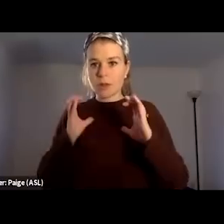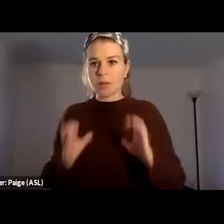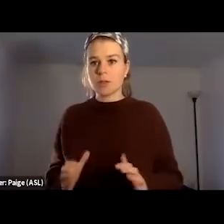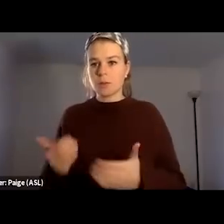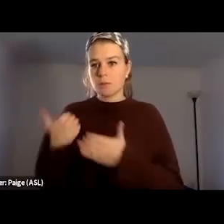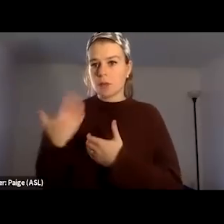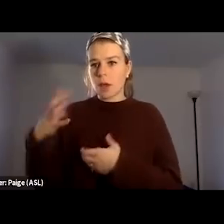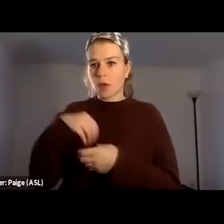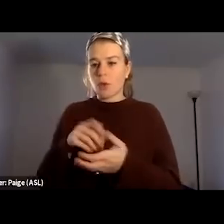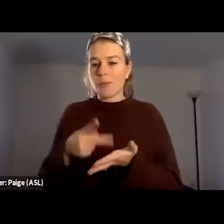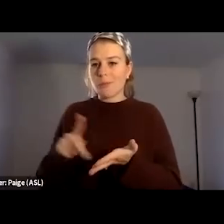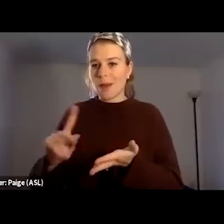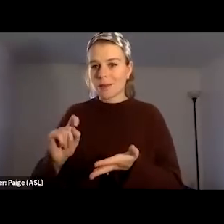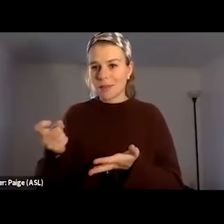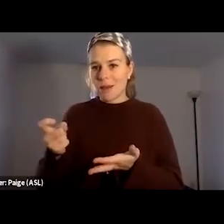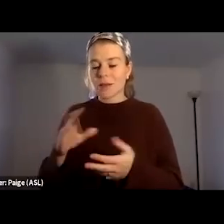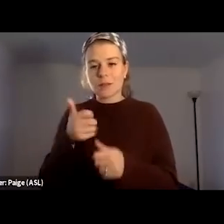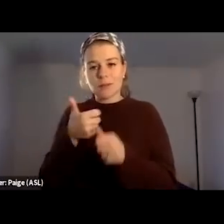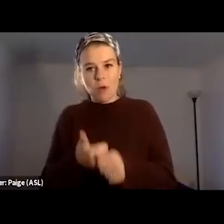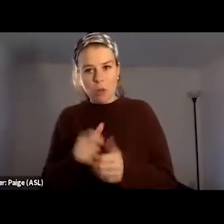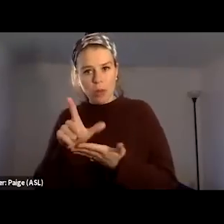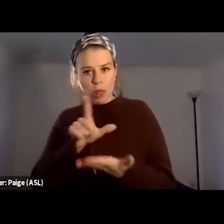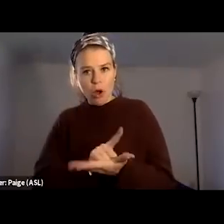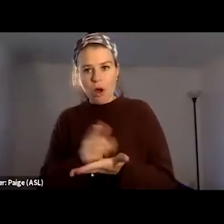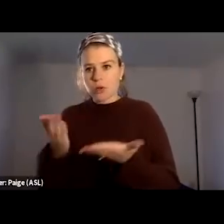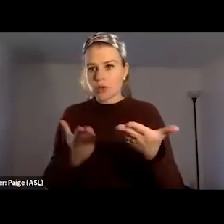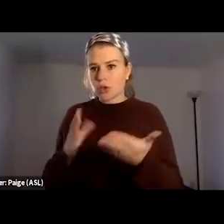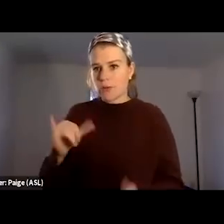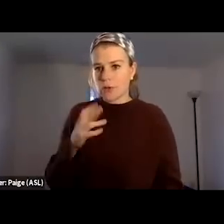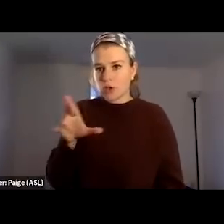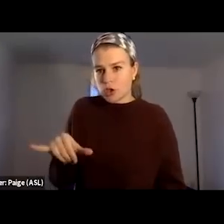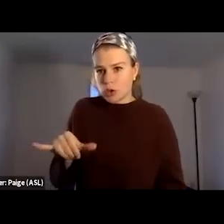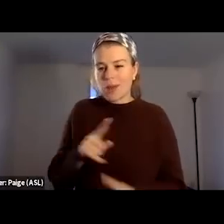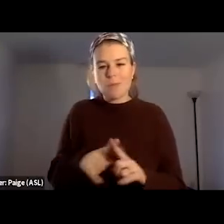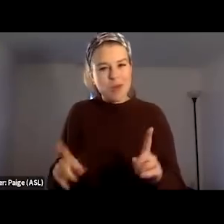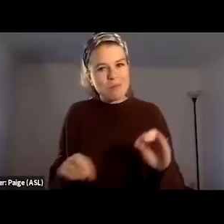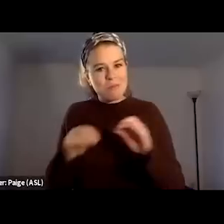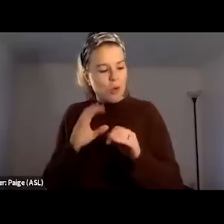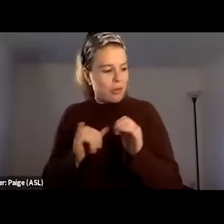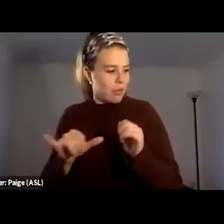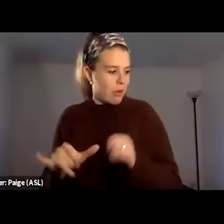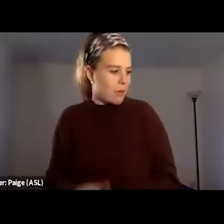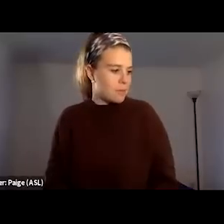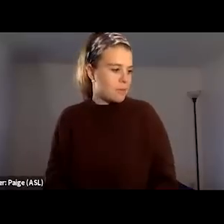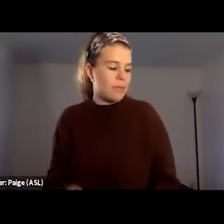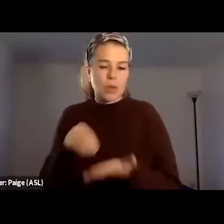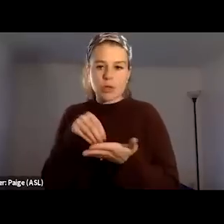incluyen pagar impuestos, obedecer las leyes, servir en jurados, pero hay más. Un estudiante en el Proyecto de Ciudadanos,